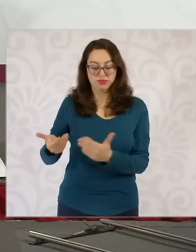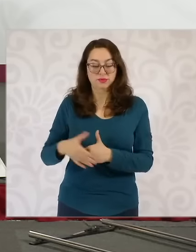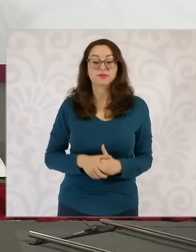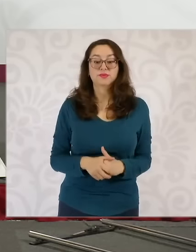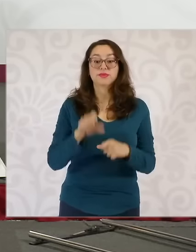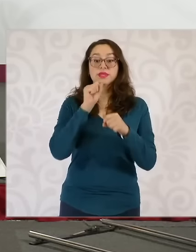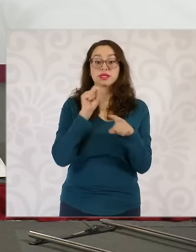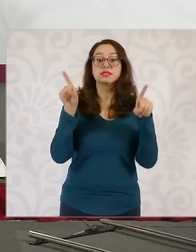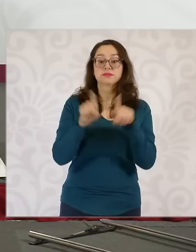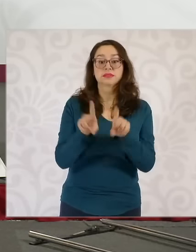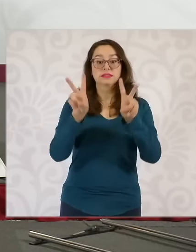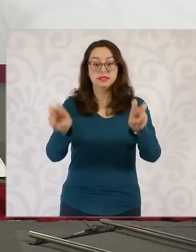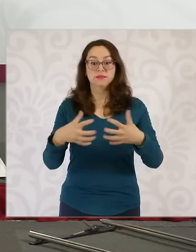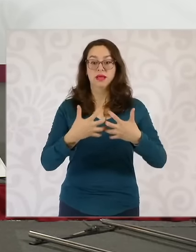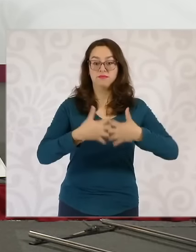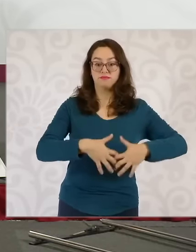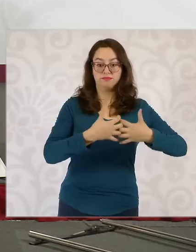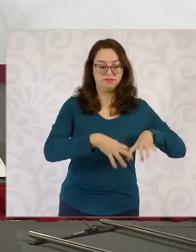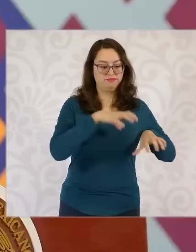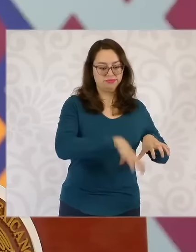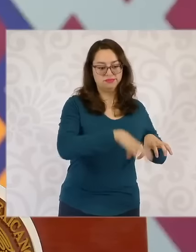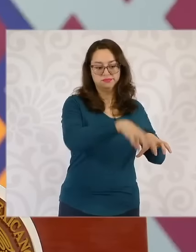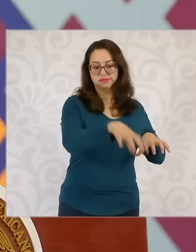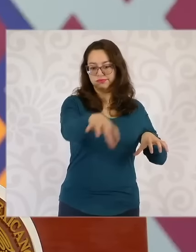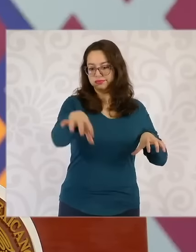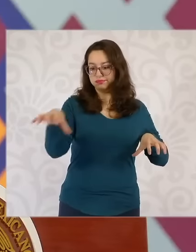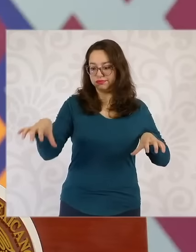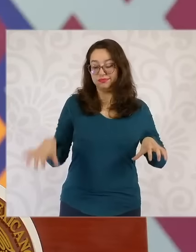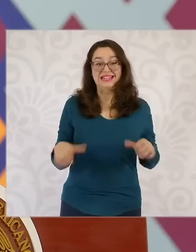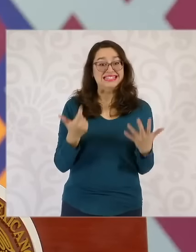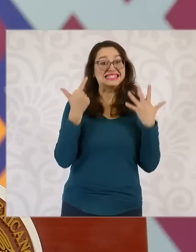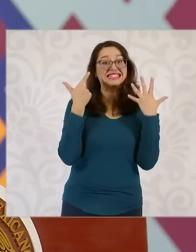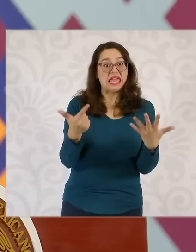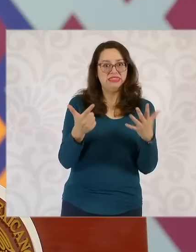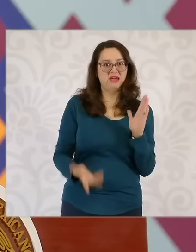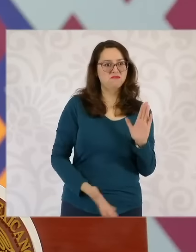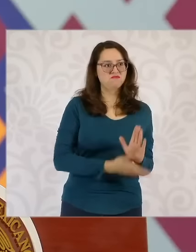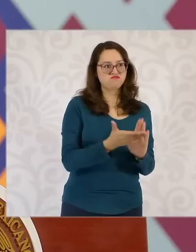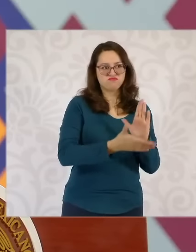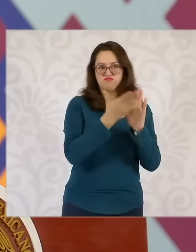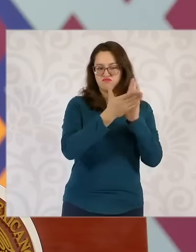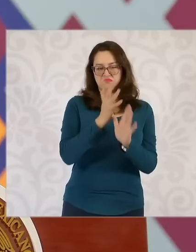para el bienestar que ya eh siete ya están en avance importante para su consolidación otros